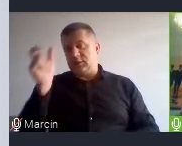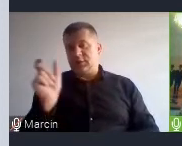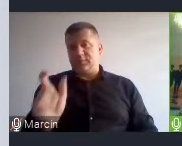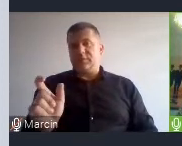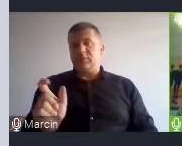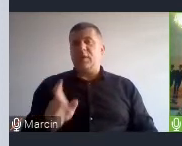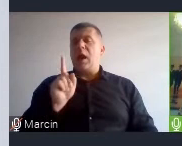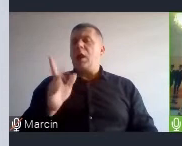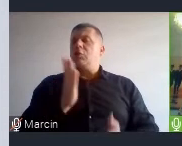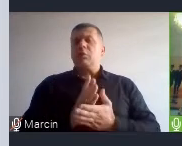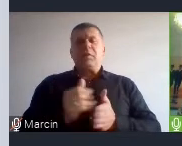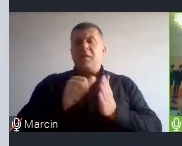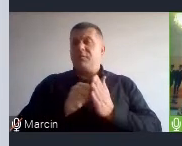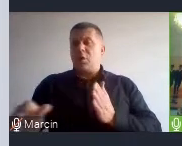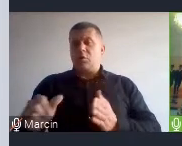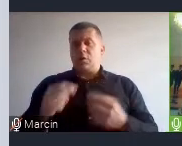Ale to są skrajne przypadki